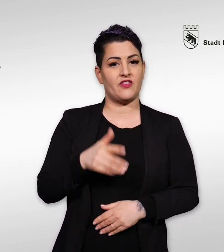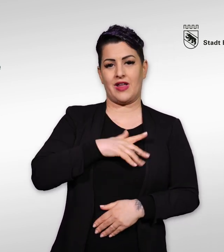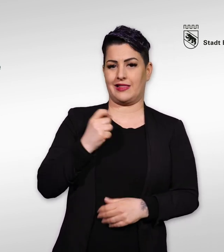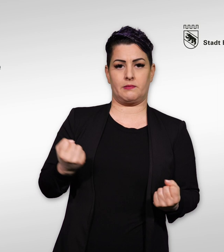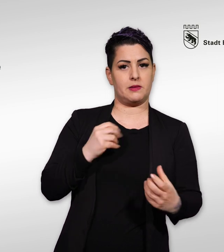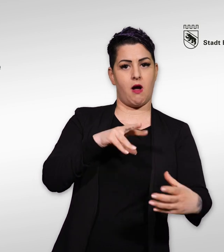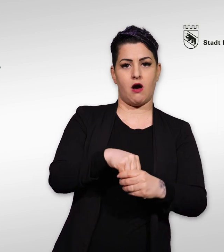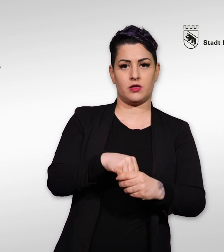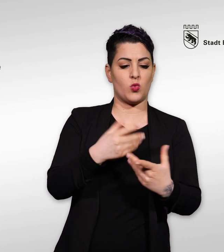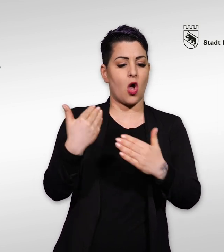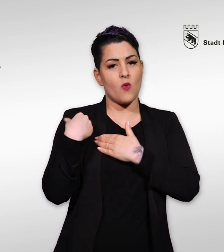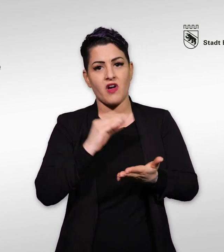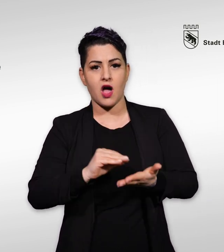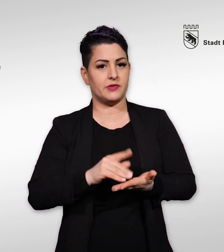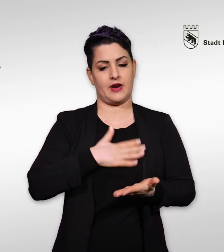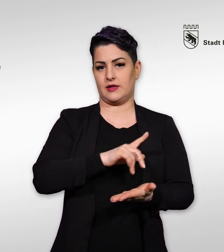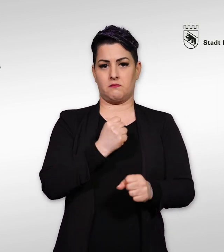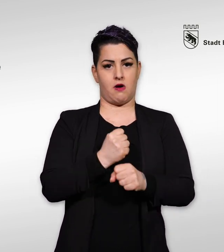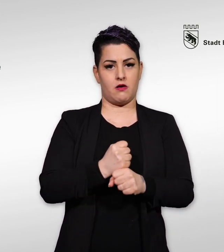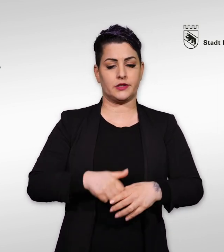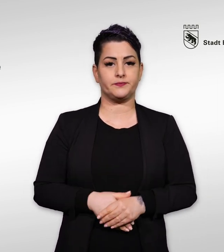Es will nicht mitmachen und erledigt seine Aufgaben nicht.